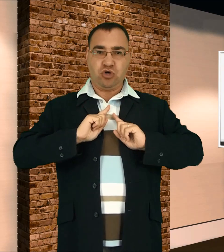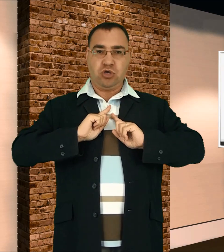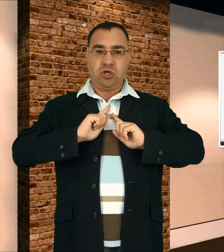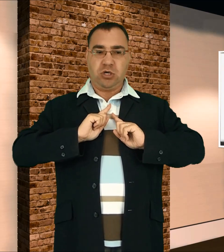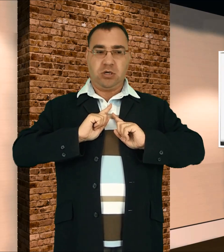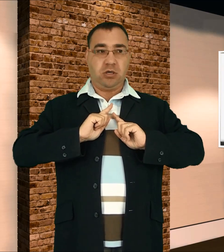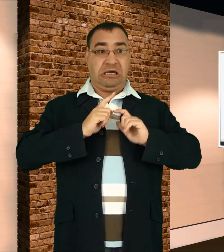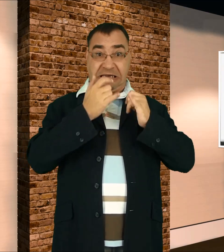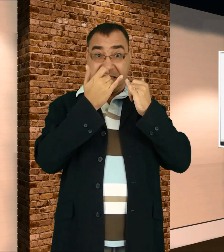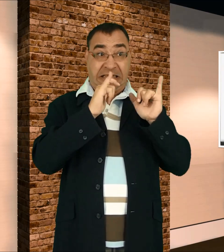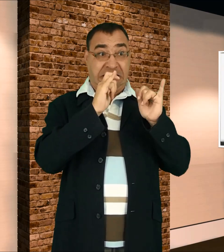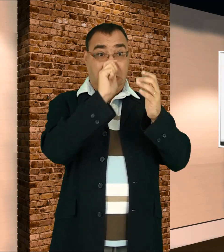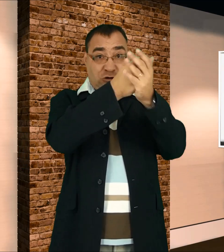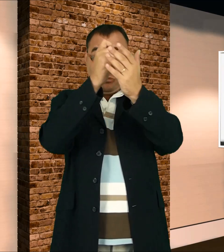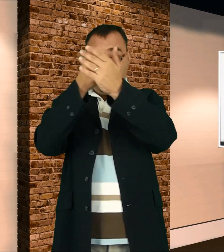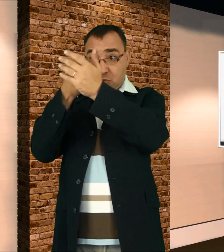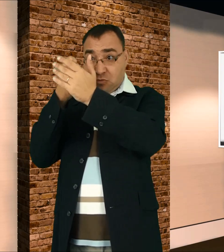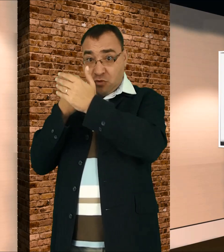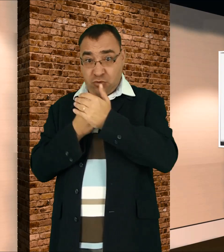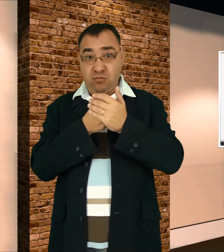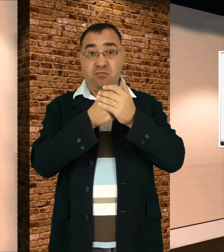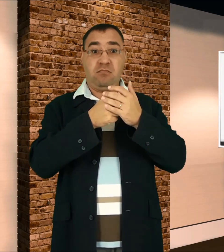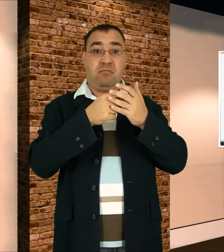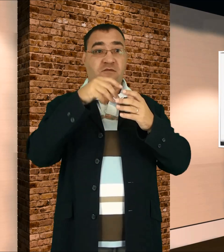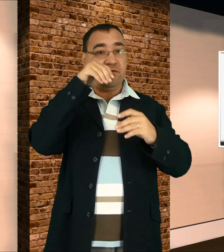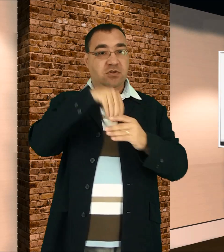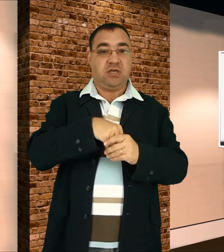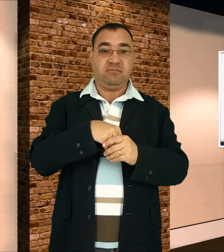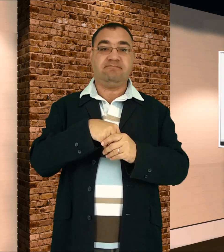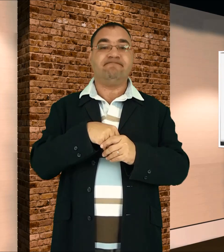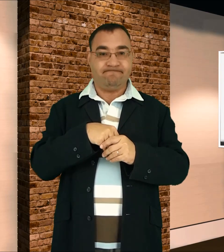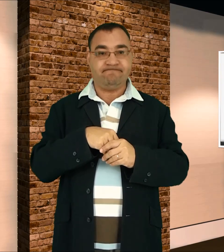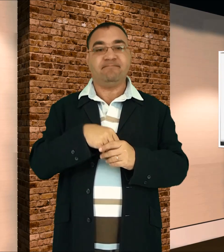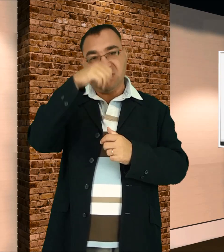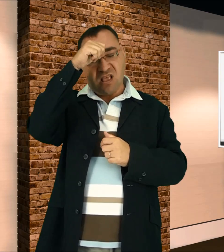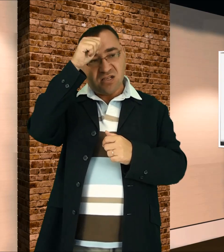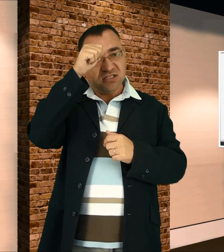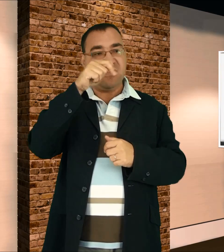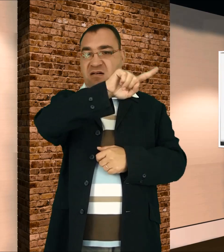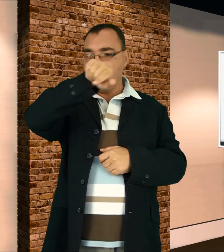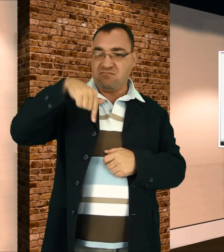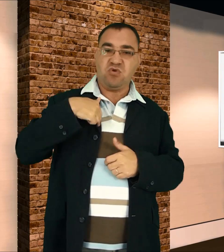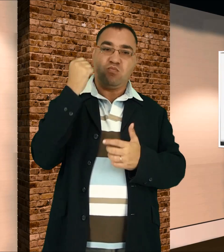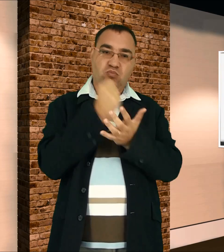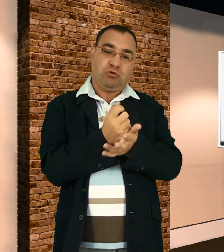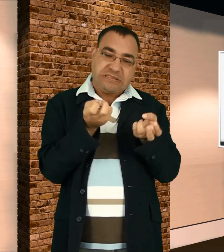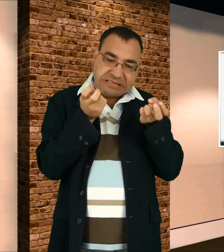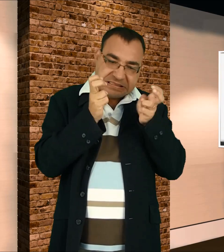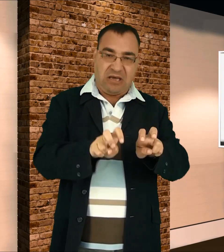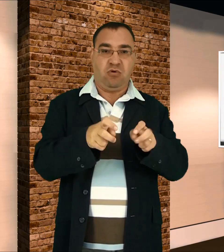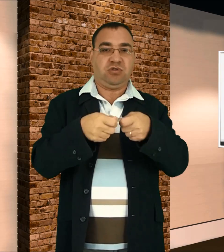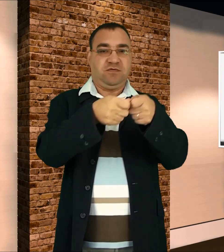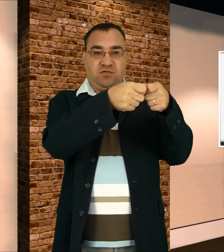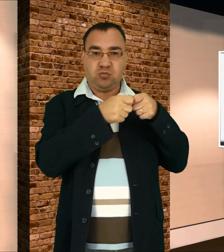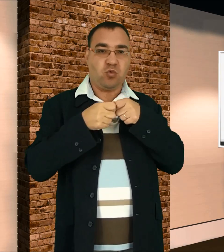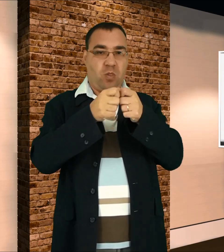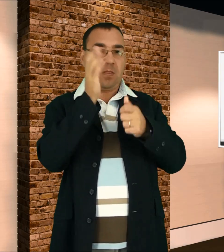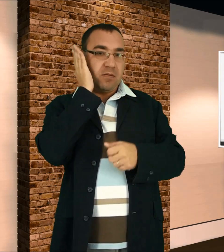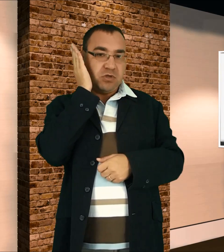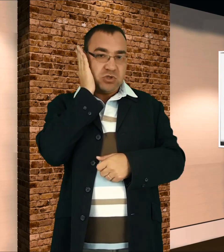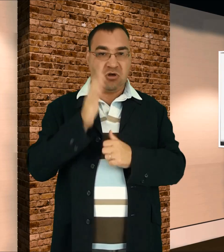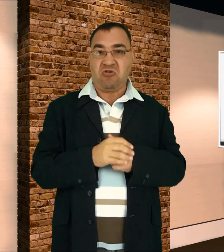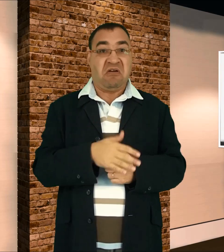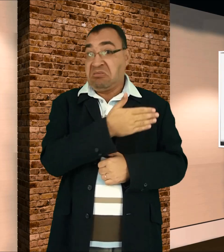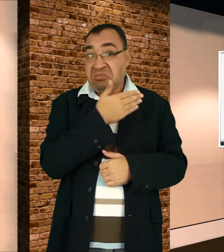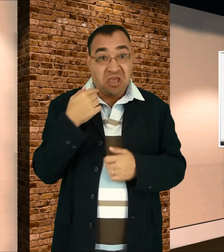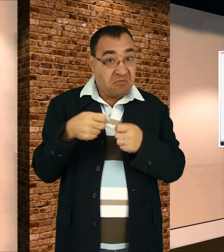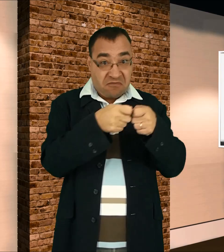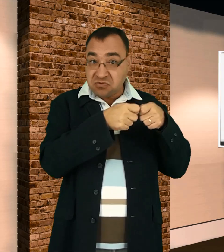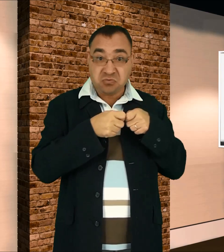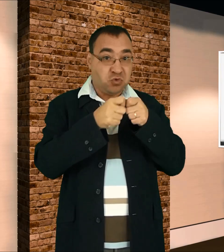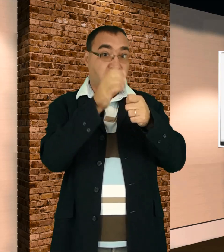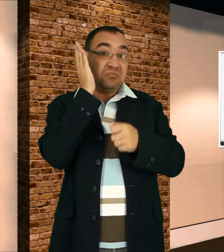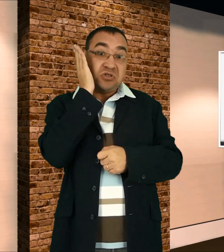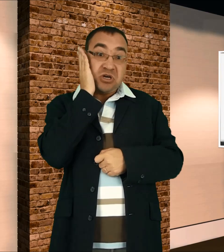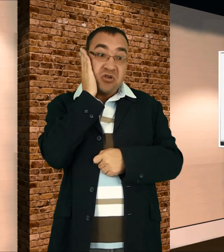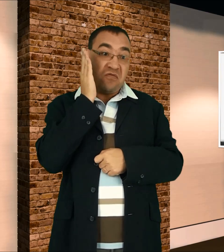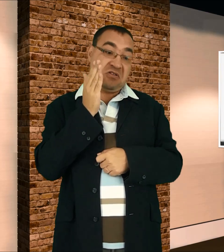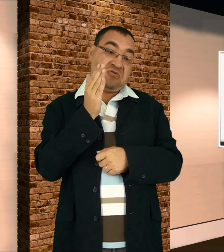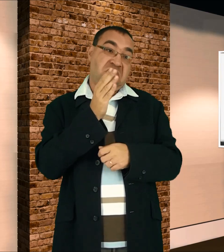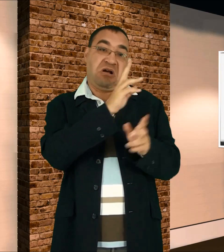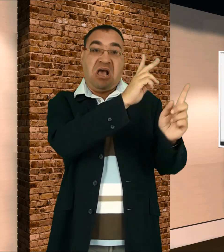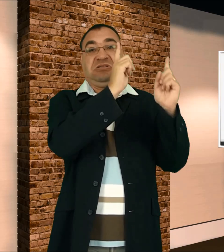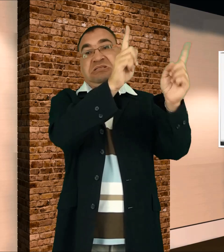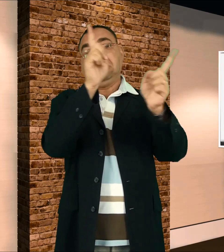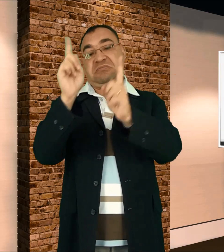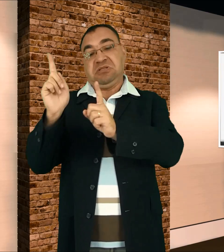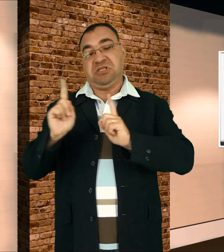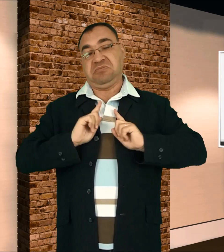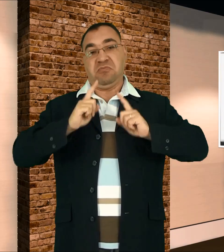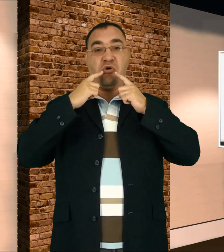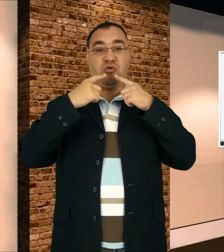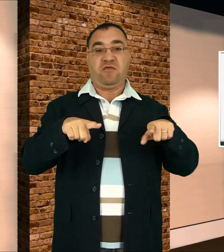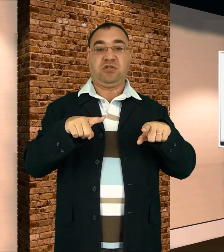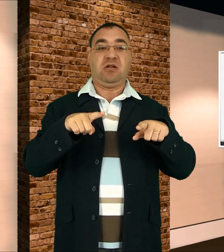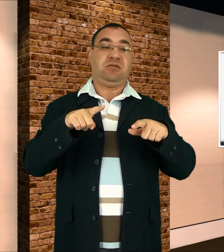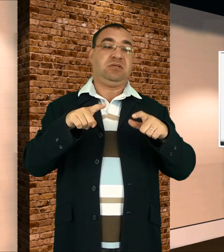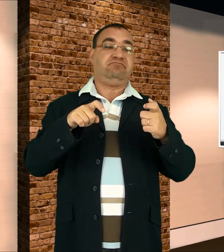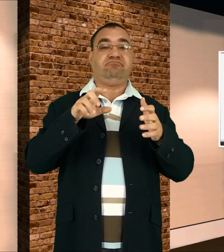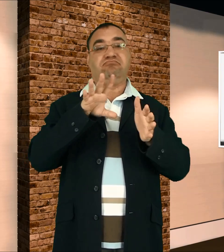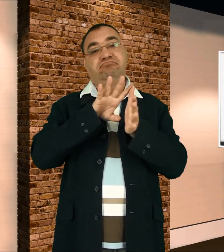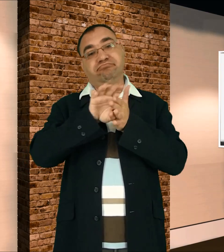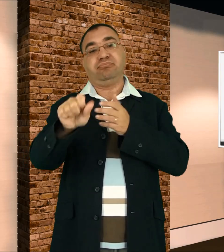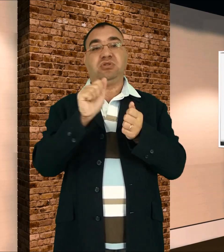Jeśli ty i inni nabywają mieszkania w bloku - trzeba założyć wspólnotę mieszkaniową. Jeśli wspólnoty nie będzie - wówczas sami odpowiadamy za szkody.